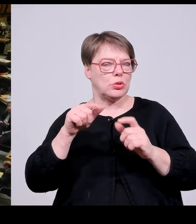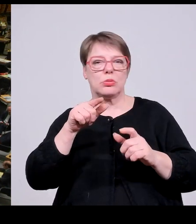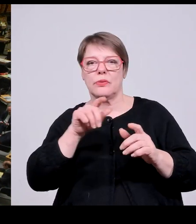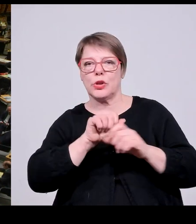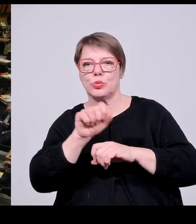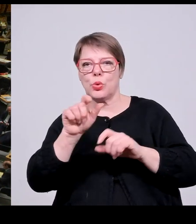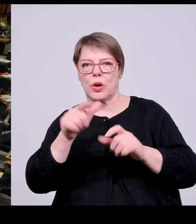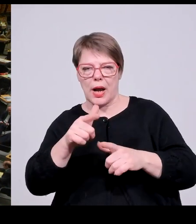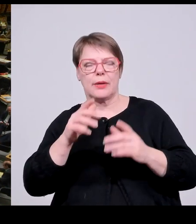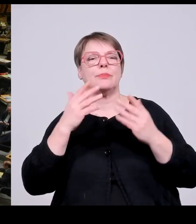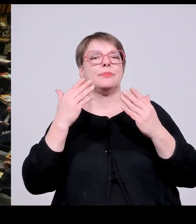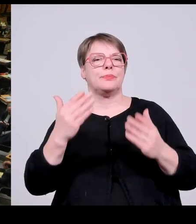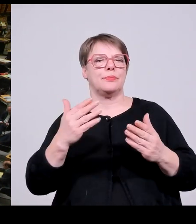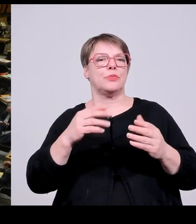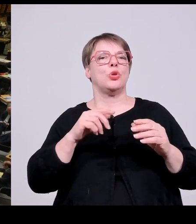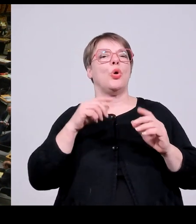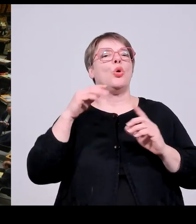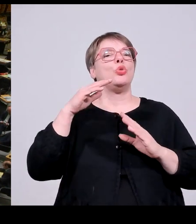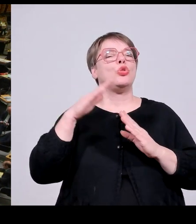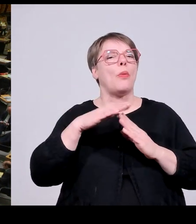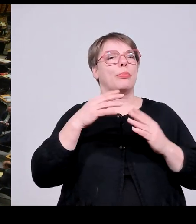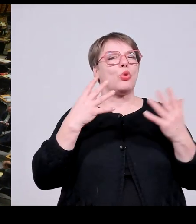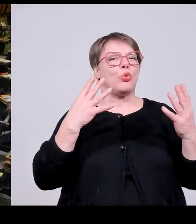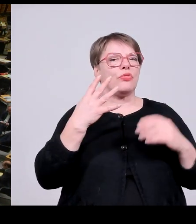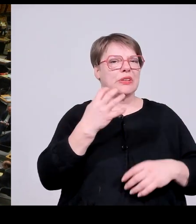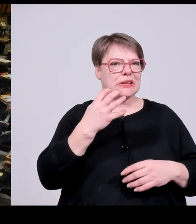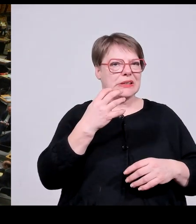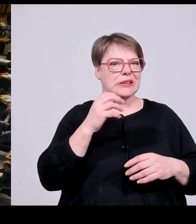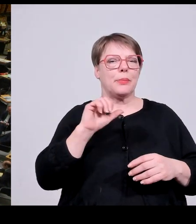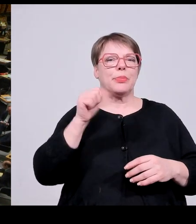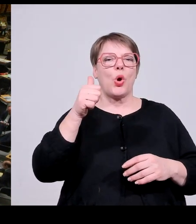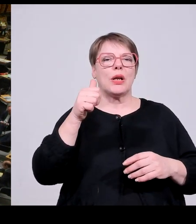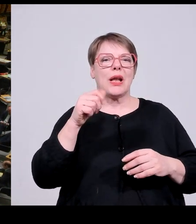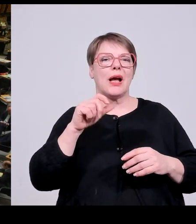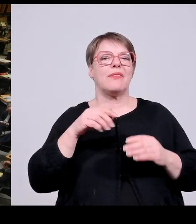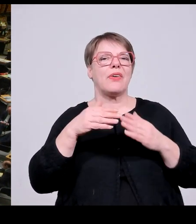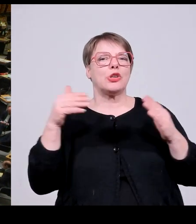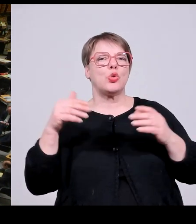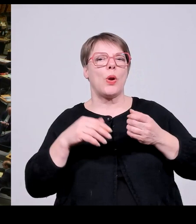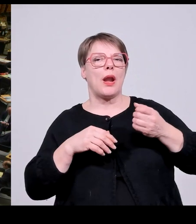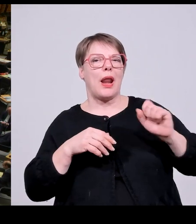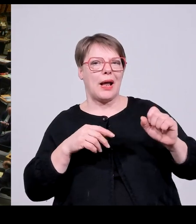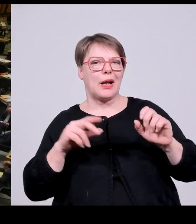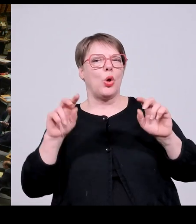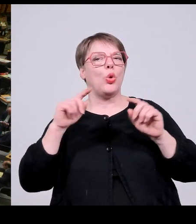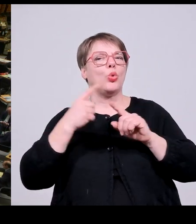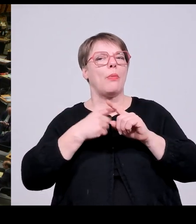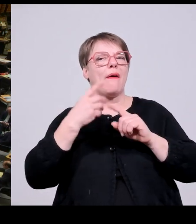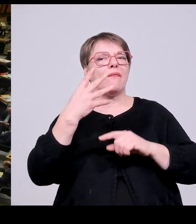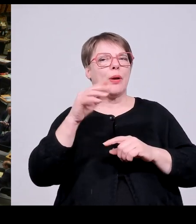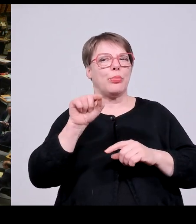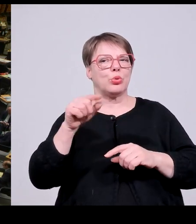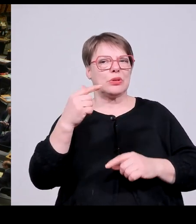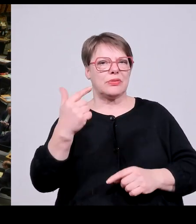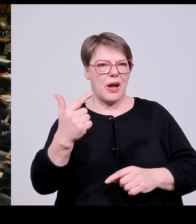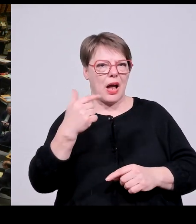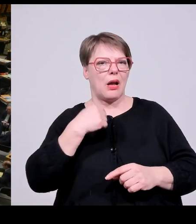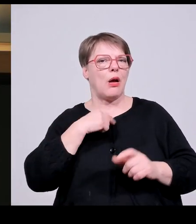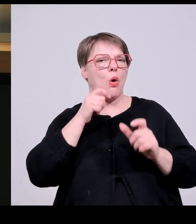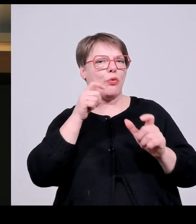So sehr geehrte Präsidentin, liebe Kolleginnen und Kollegen! Die Planungen zur TVO so alt dass sie sich bereits Im General